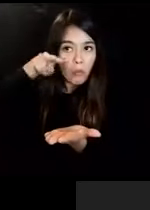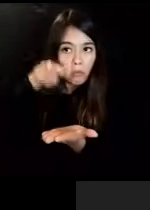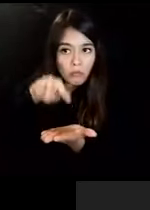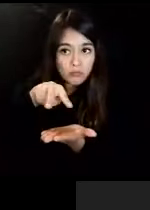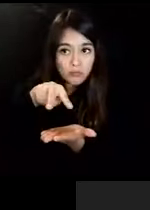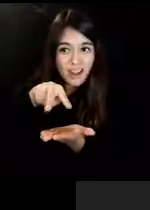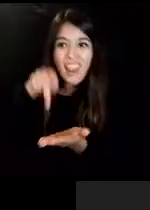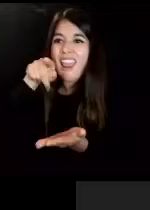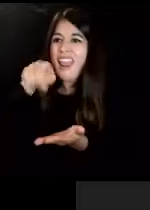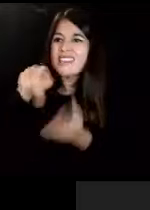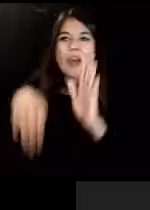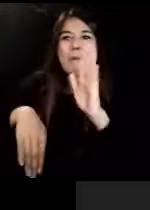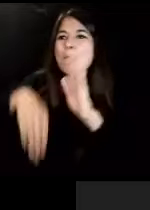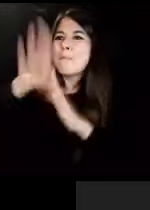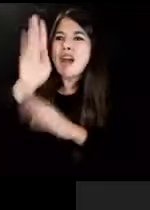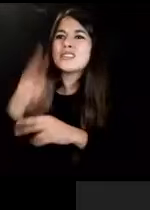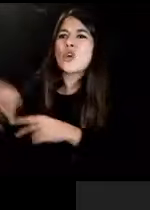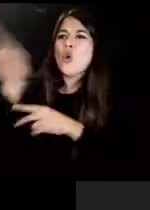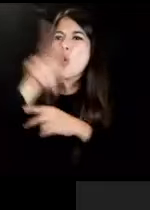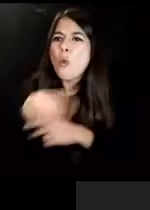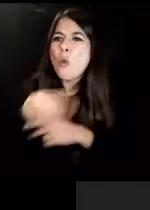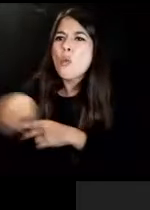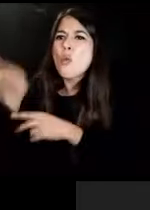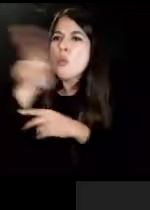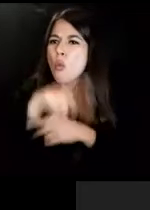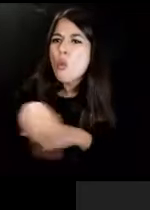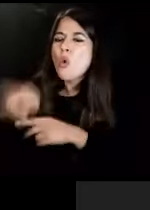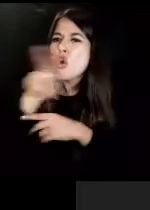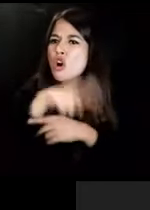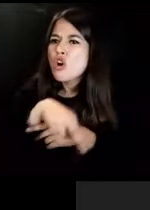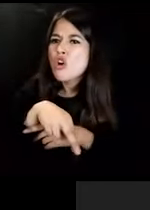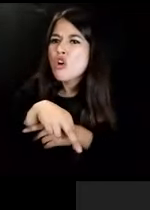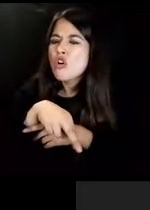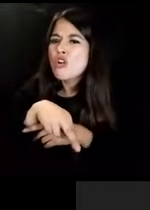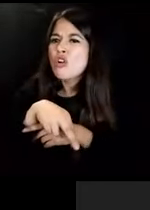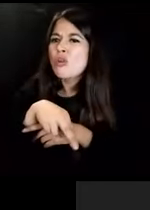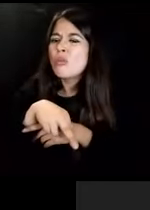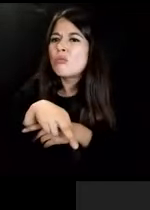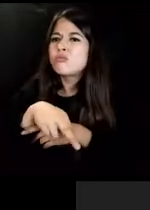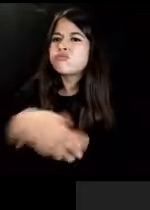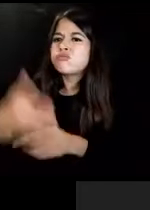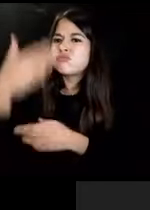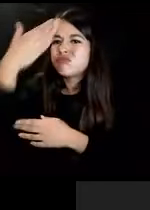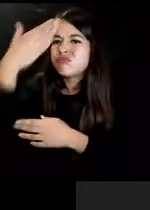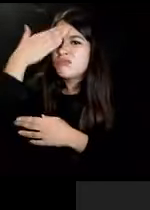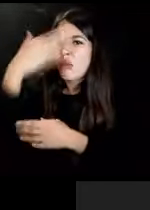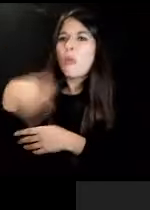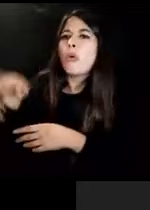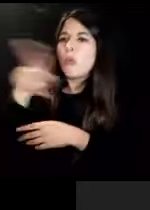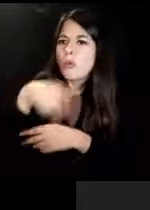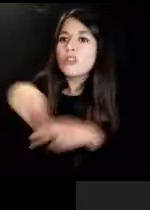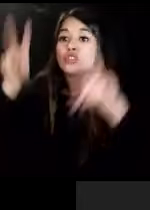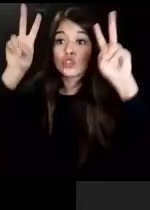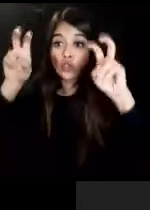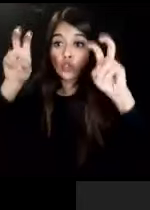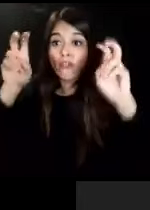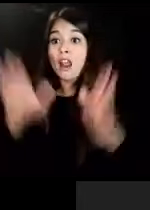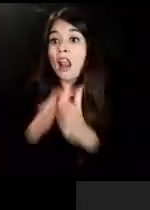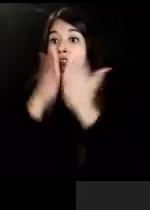bastante limitada que tenemos sobre los libros, y sobre la idea de lectura.